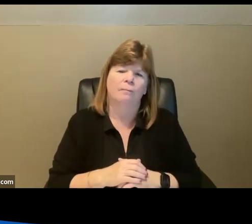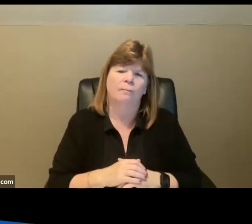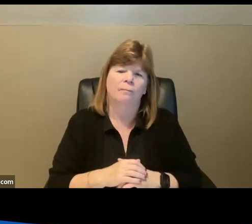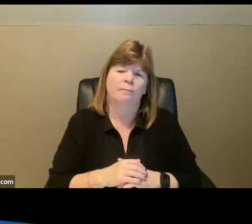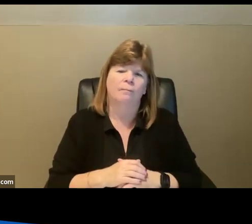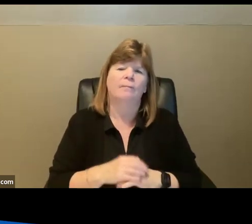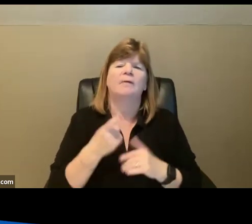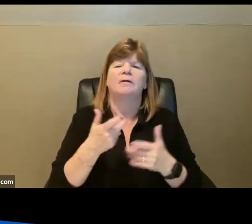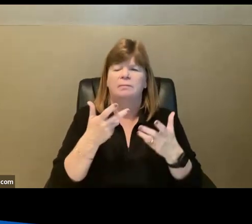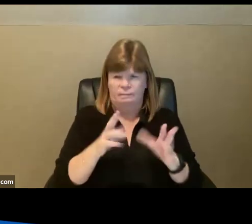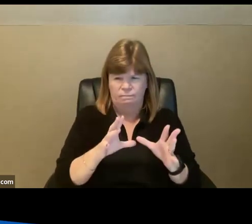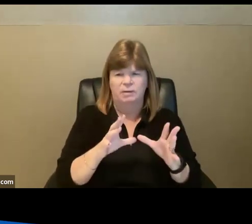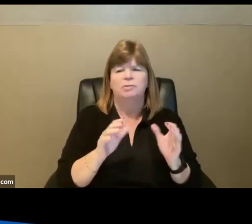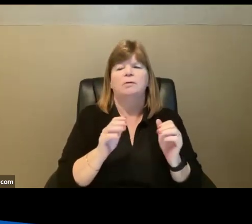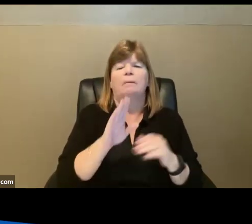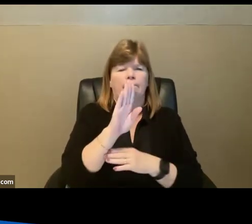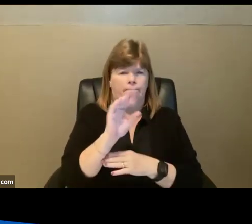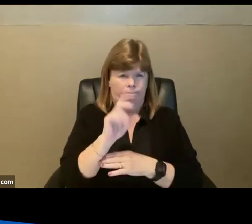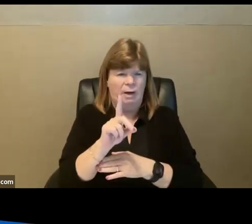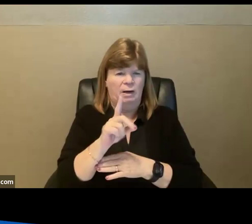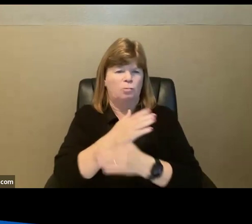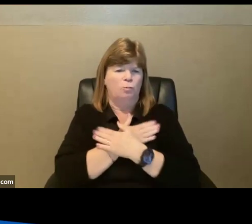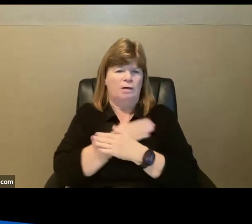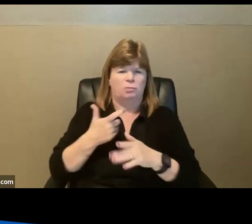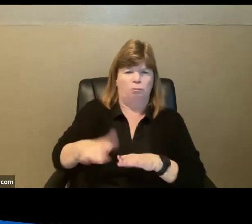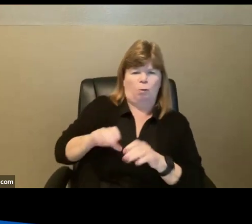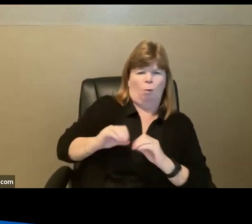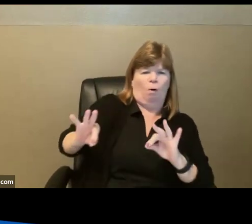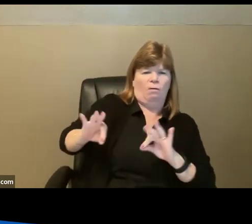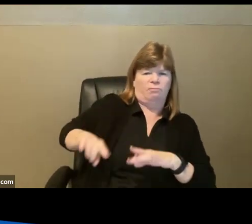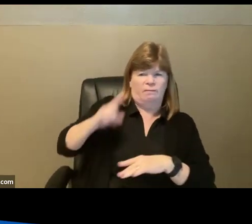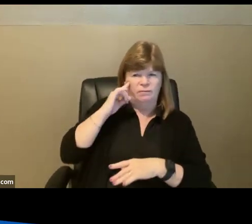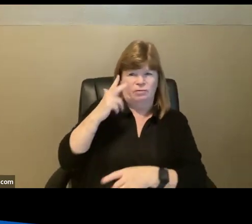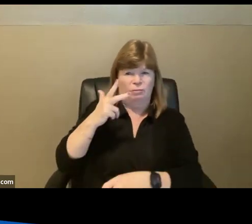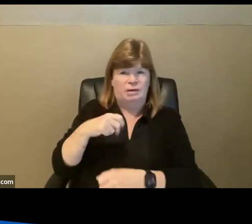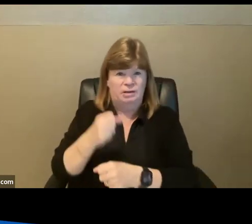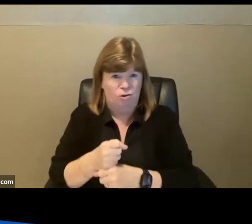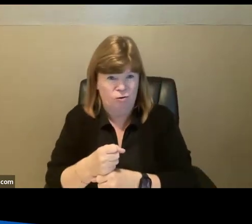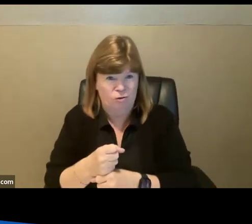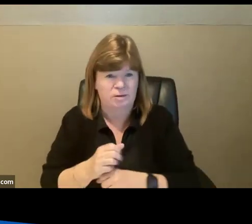Han hecho reposo en cama, sin apoyar la zona durante tres años. Quieren saber